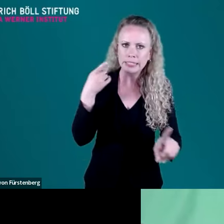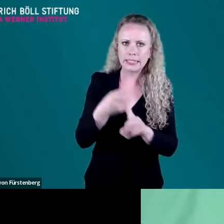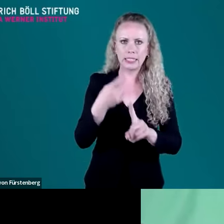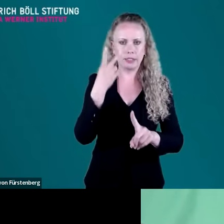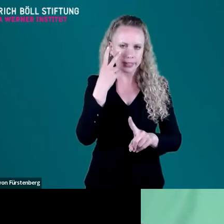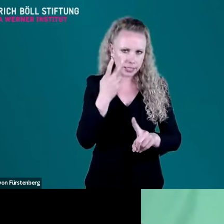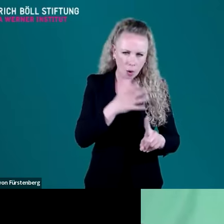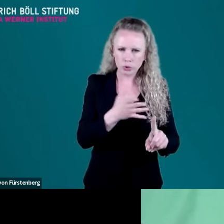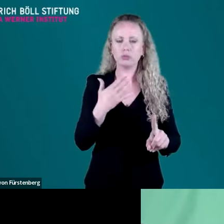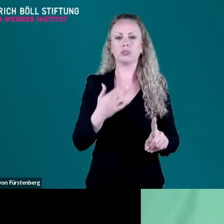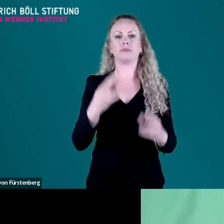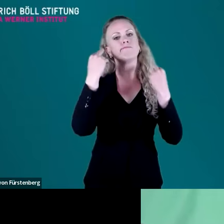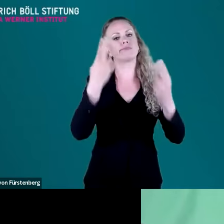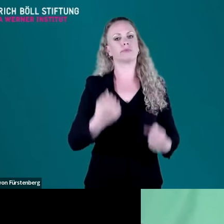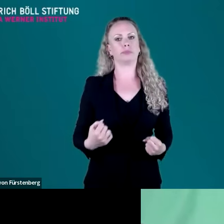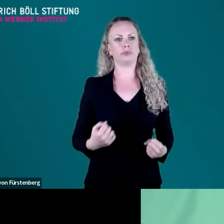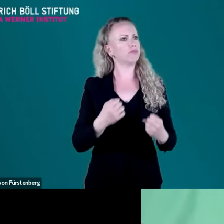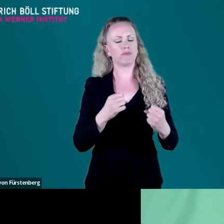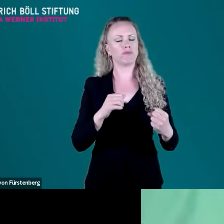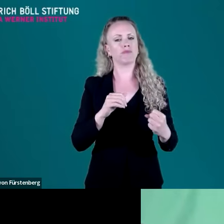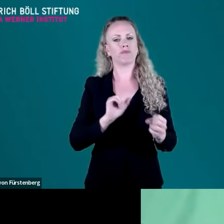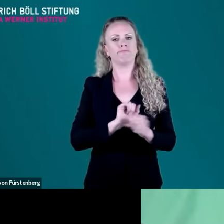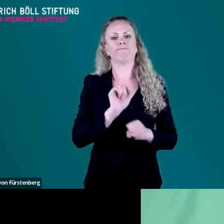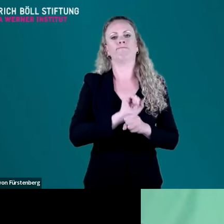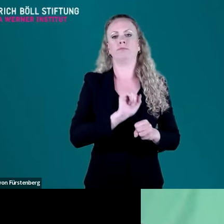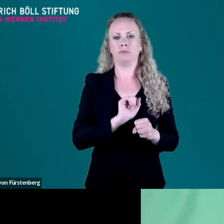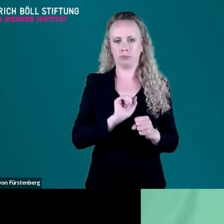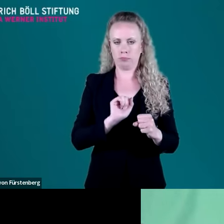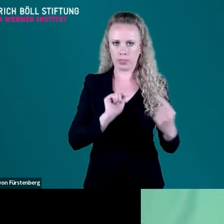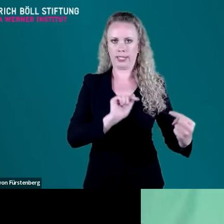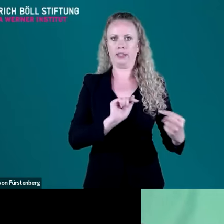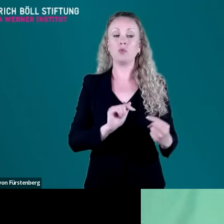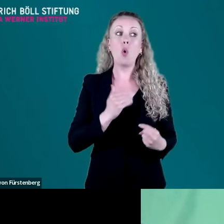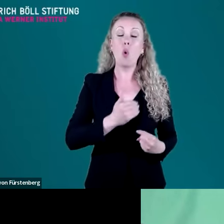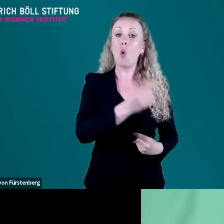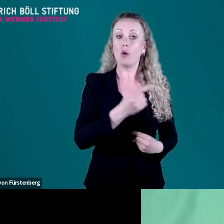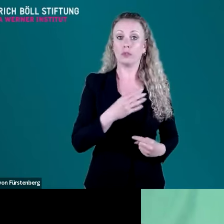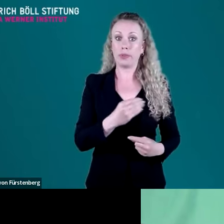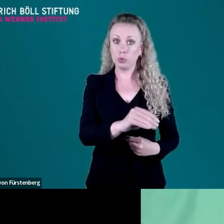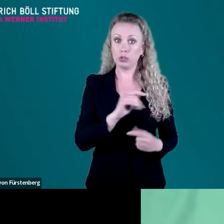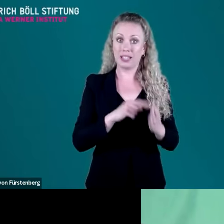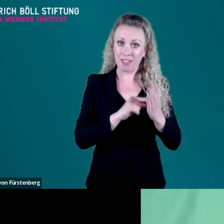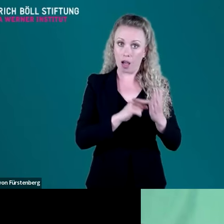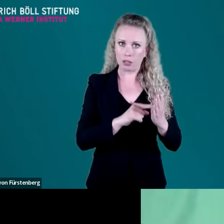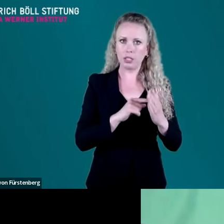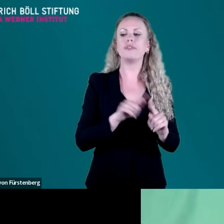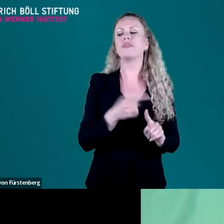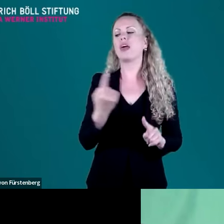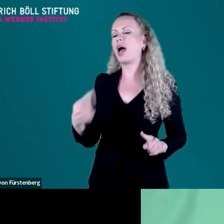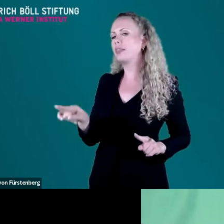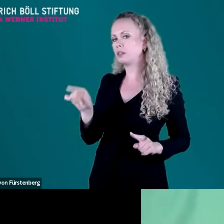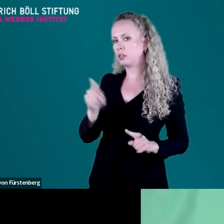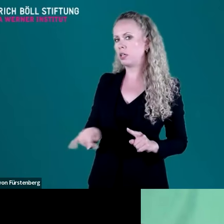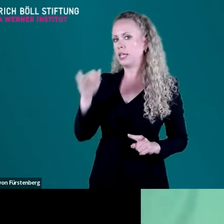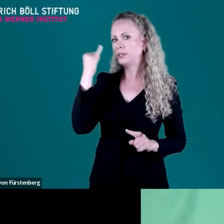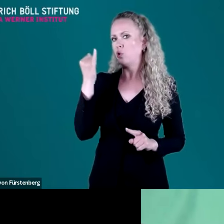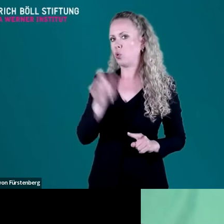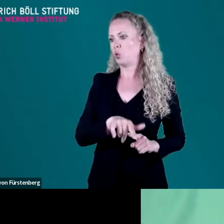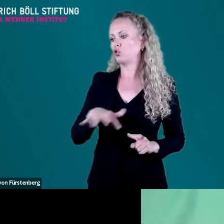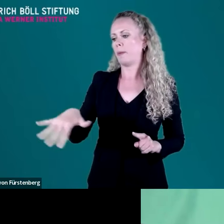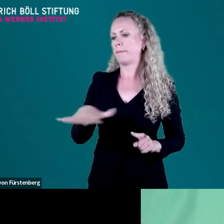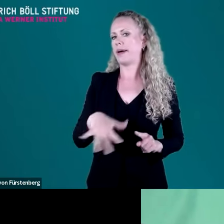Oft werden ja diese Narrative verwendet, um eben als Brücke in andere ideologische Felder zu dienen, um dann die eigenen,